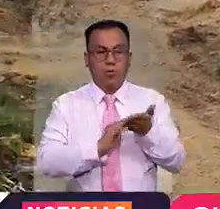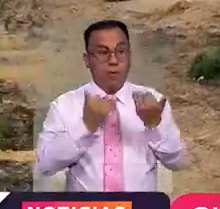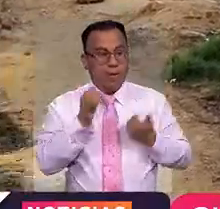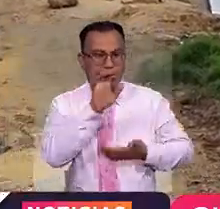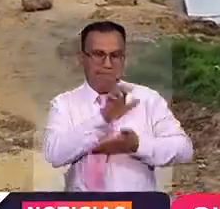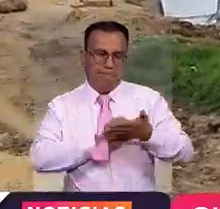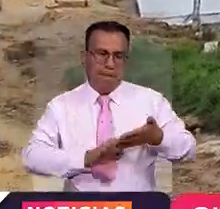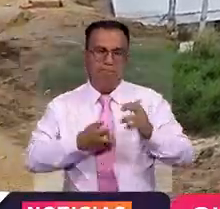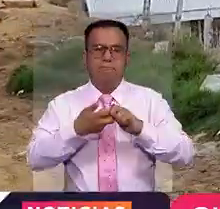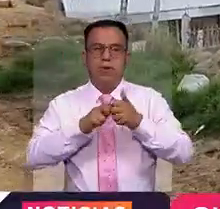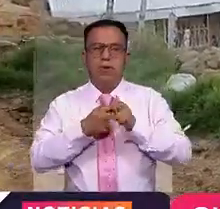POR SU PARTE LA ALCALDíA LOC